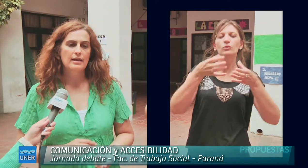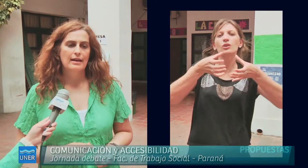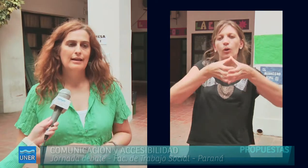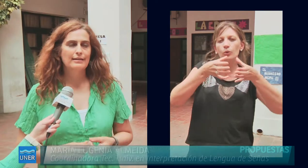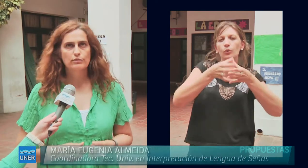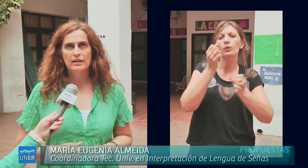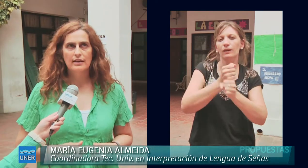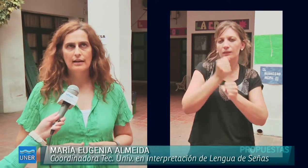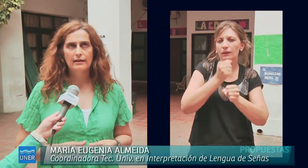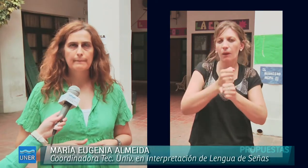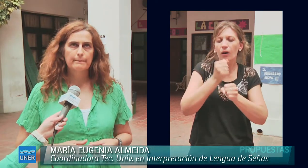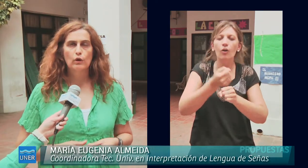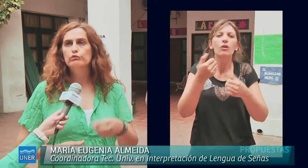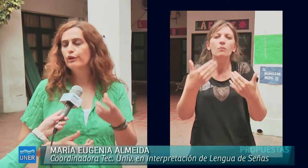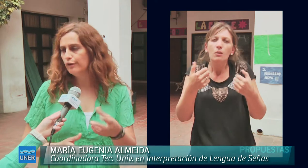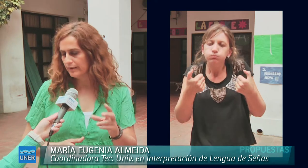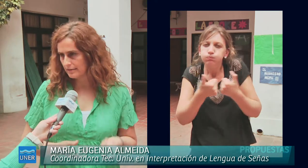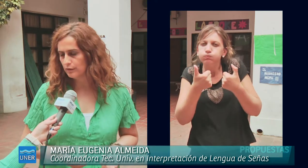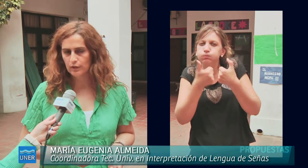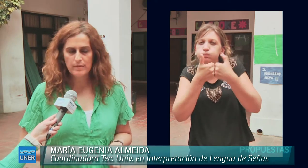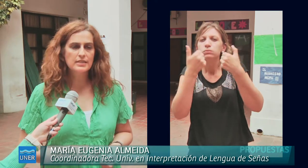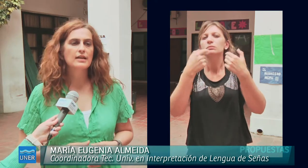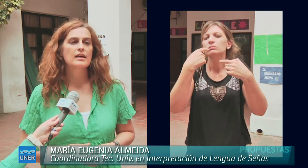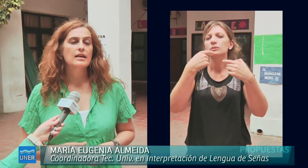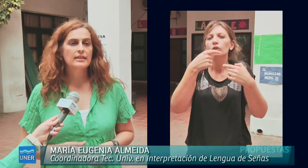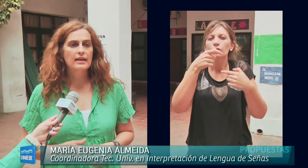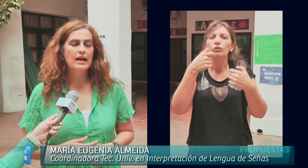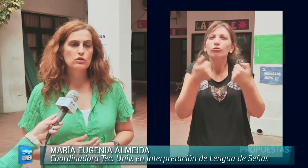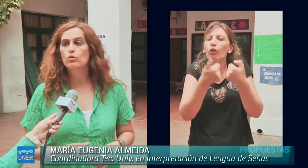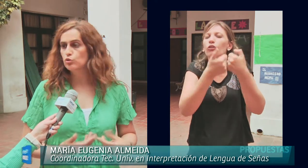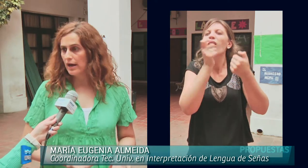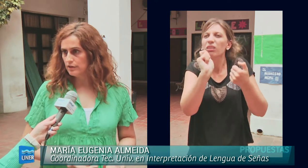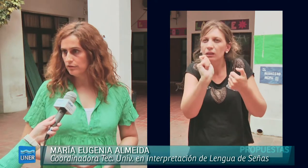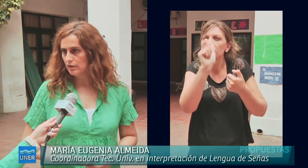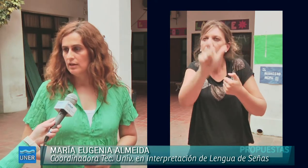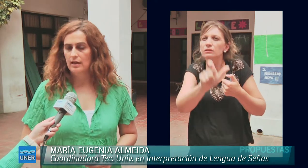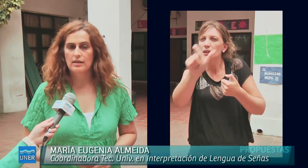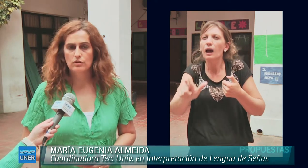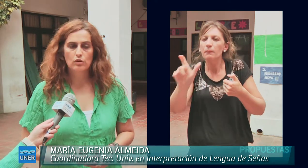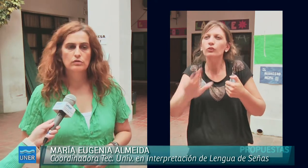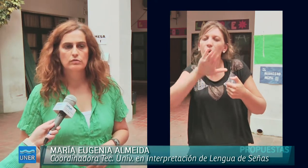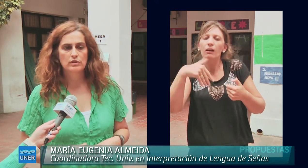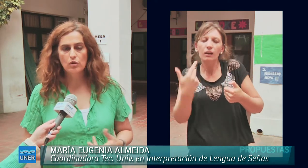"el control" por decirlo entre comillas, de aquellos usuarios, de esos